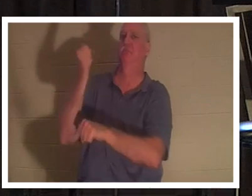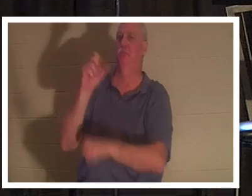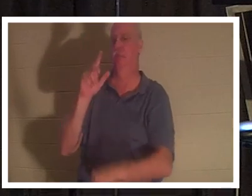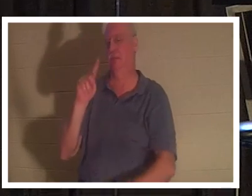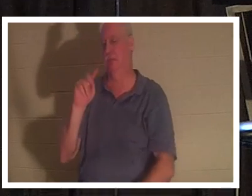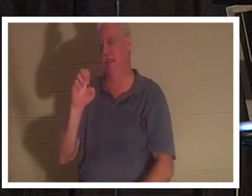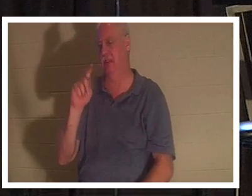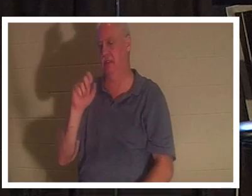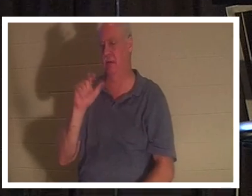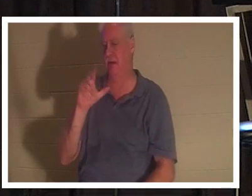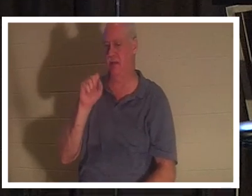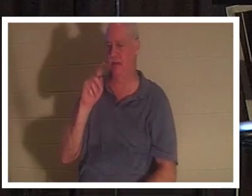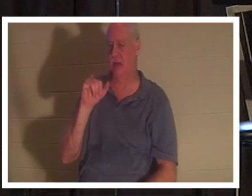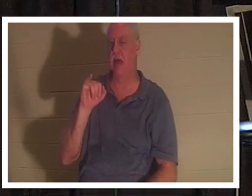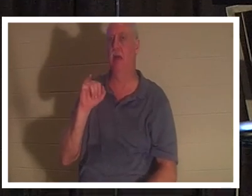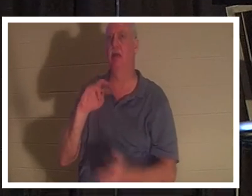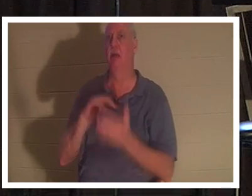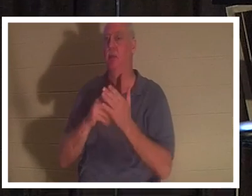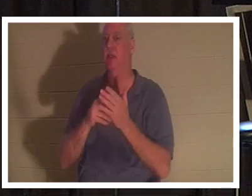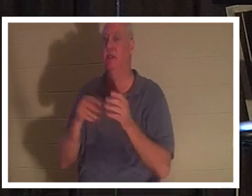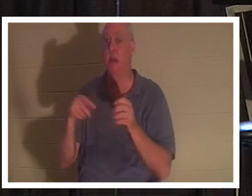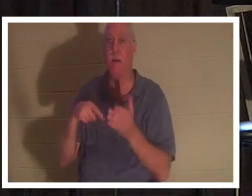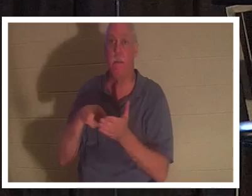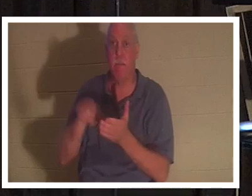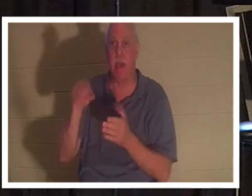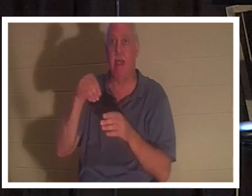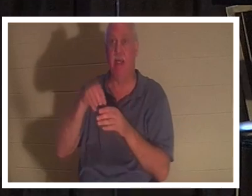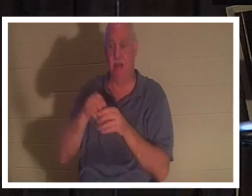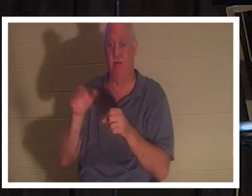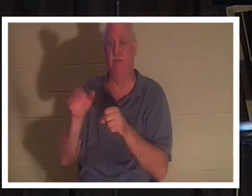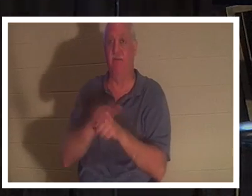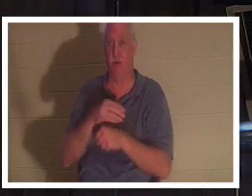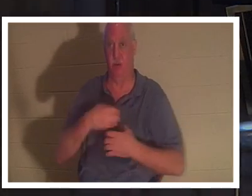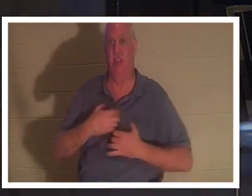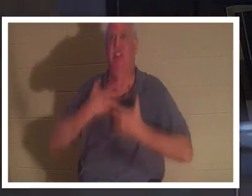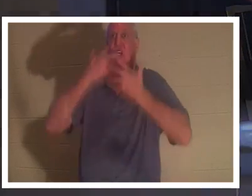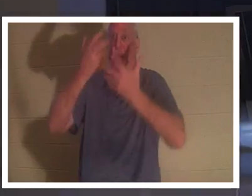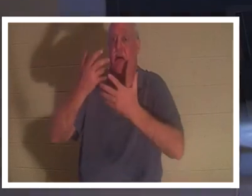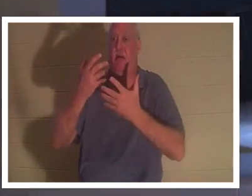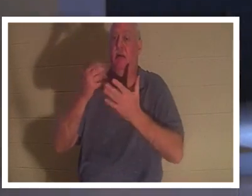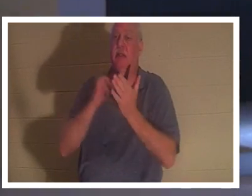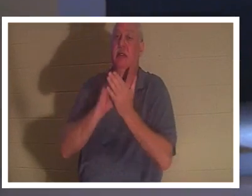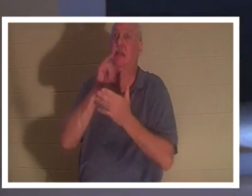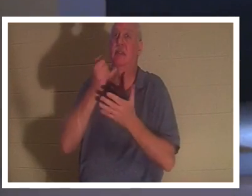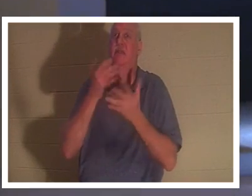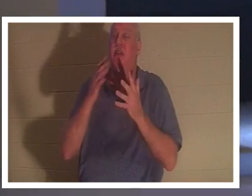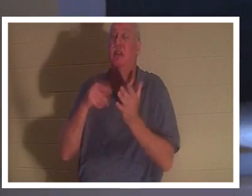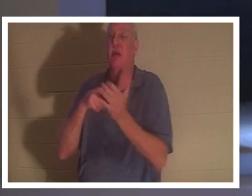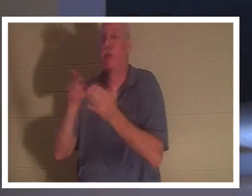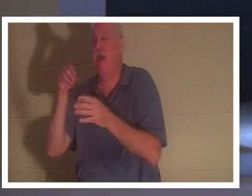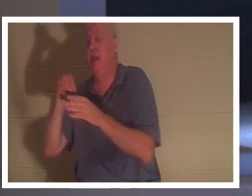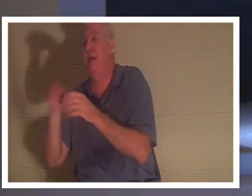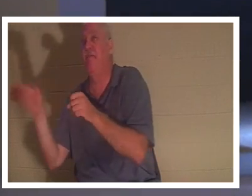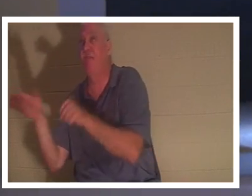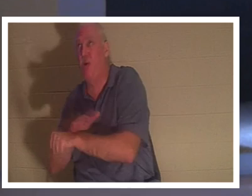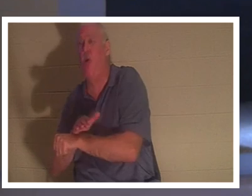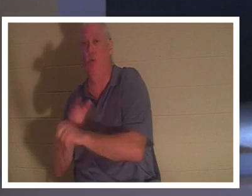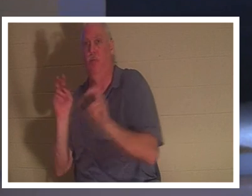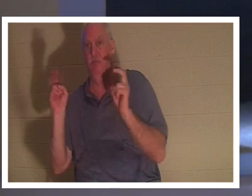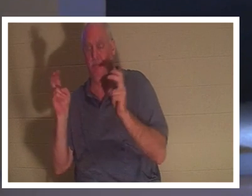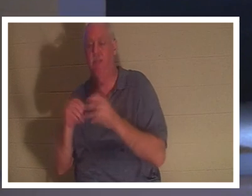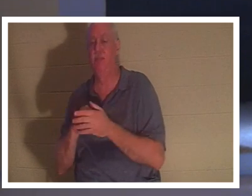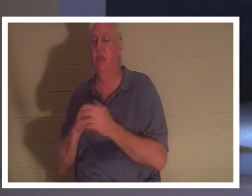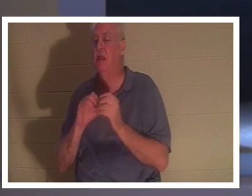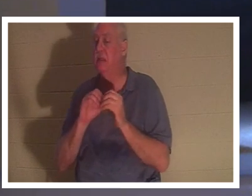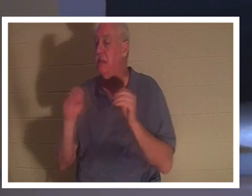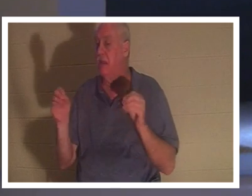veut littéralement dire "payé en totalité" C'est fini ! C'est payé en totalité ! Il n'y a rien que vous puissiez ajouter à